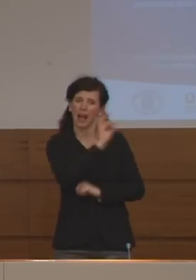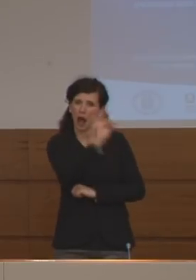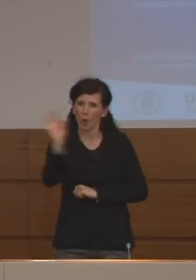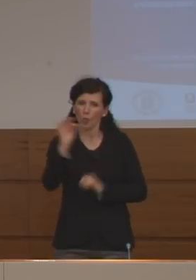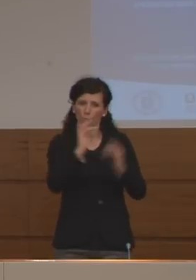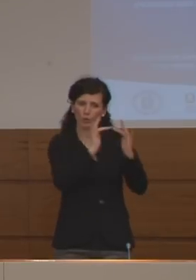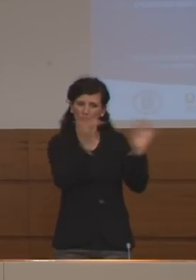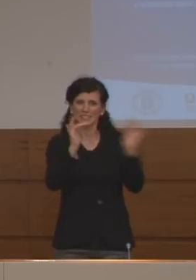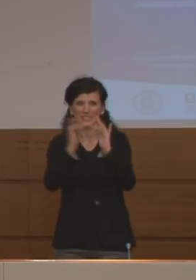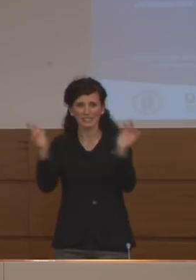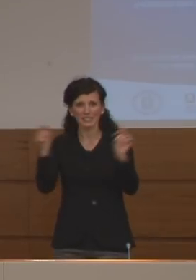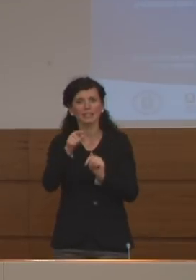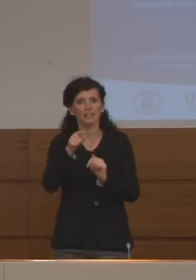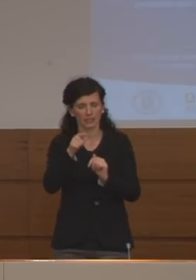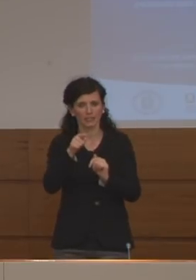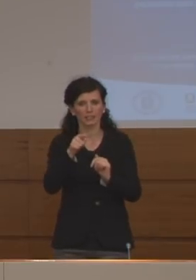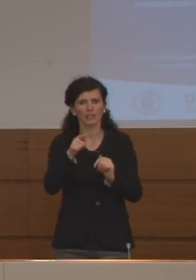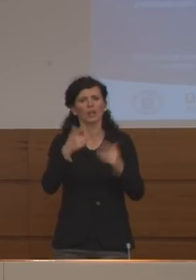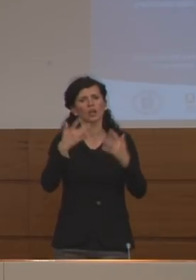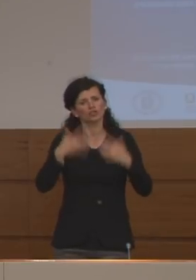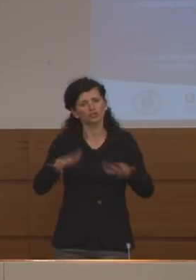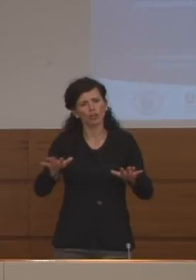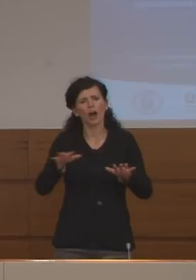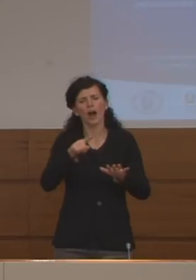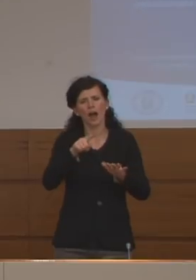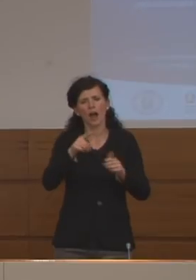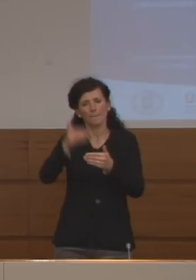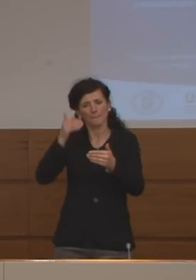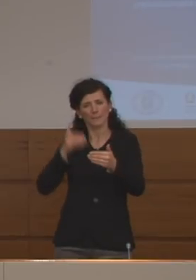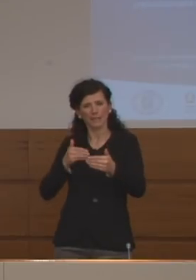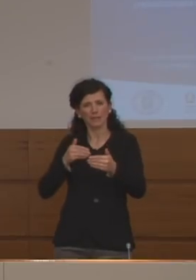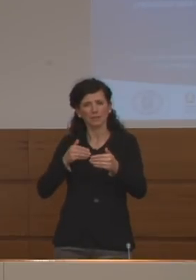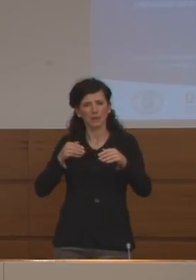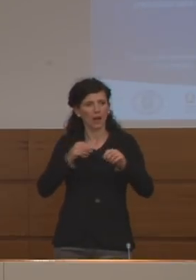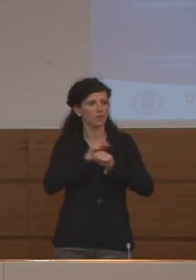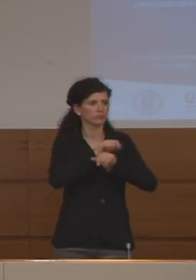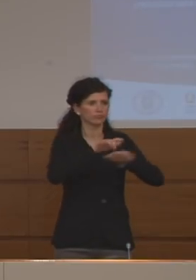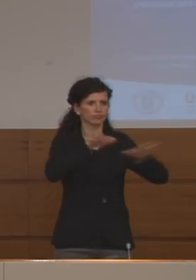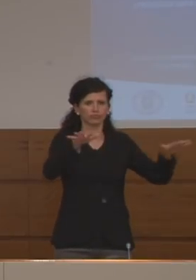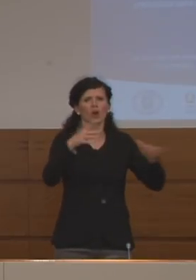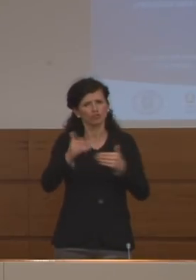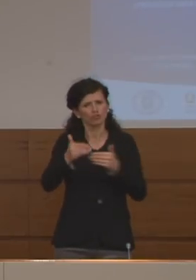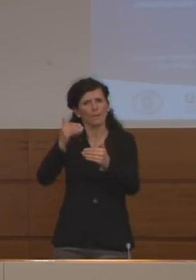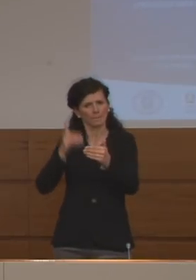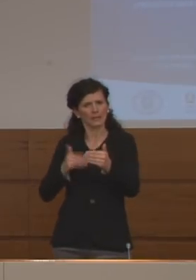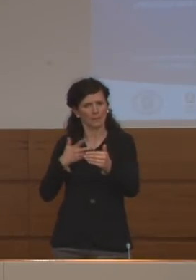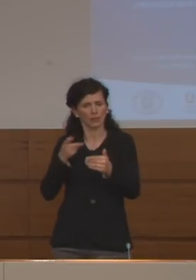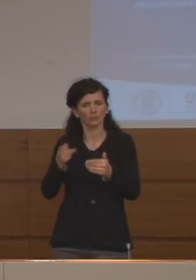crescendo prima della diffusione del coronavirus, era, è un mercato in